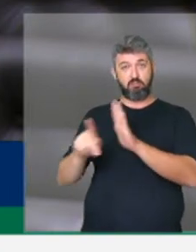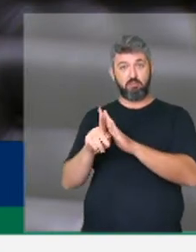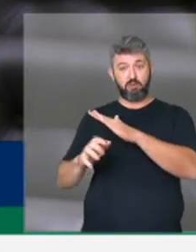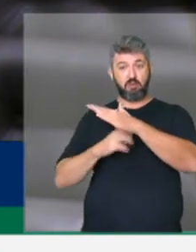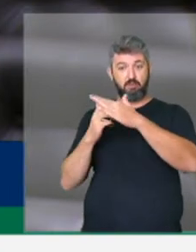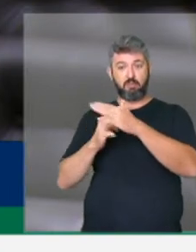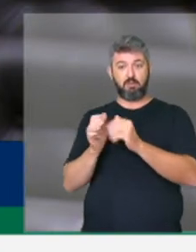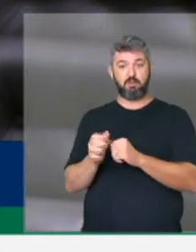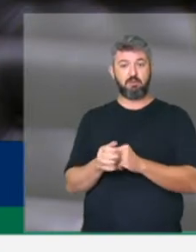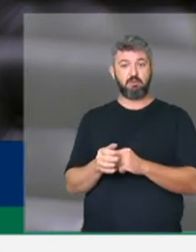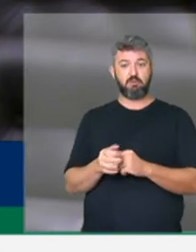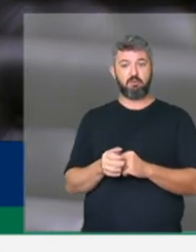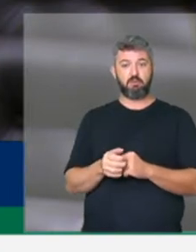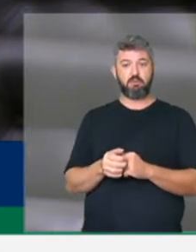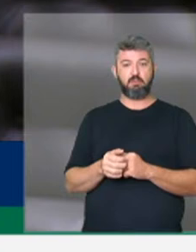INTENÇÃO DE DEVOLVER. 99% DE INADIMPLÊNCIA JÁ É UM